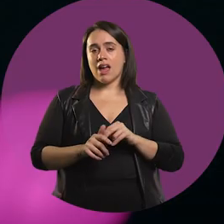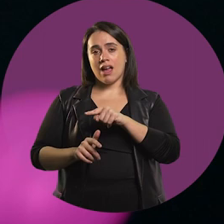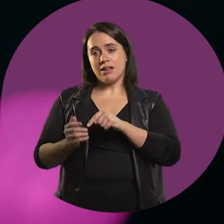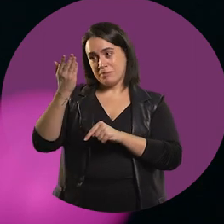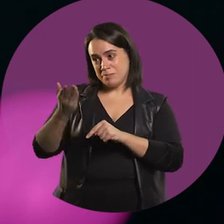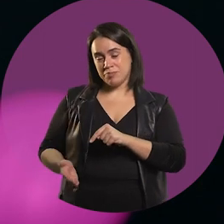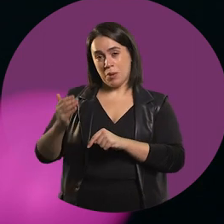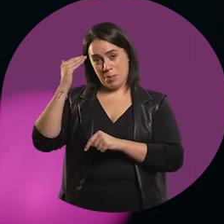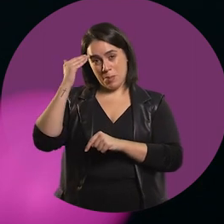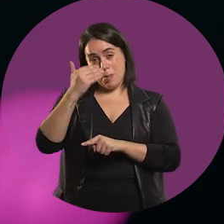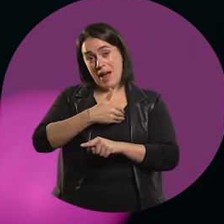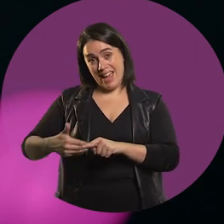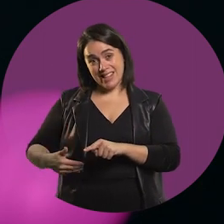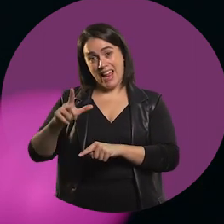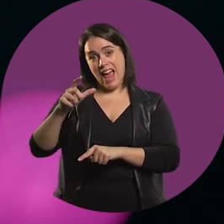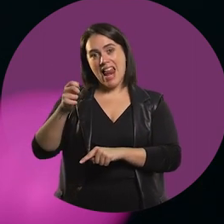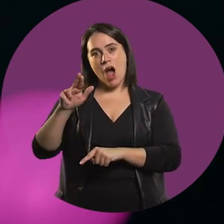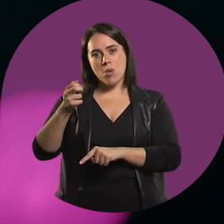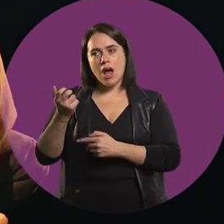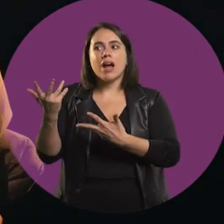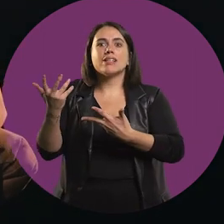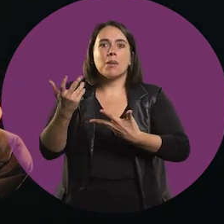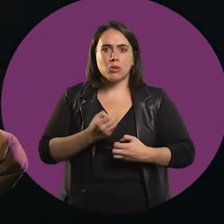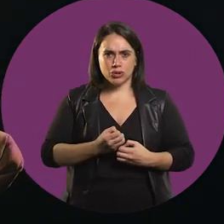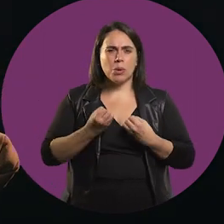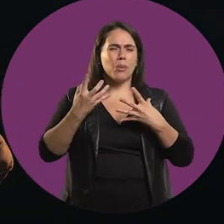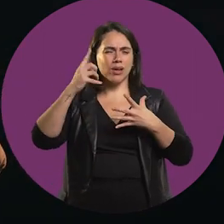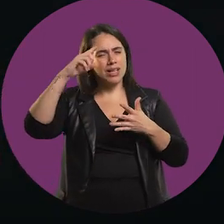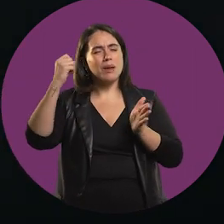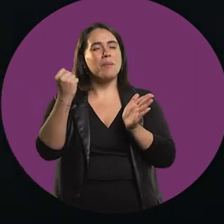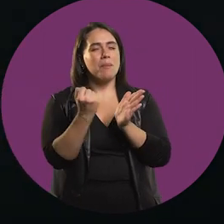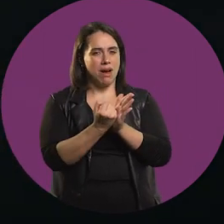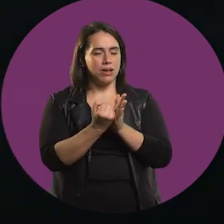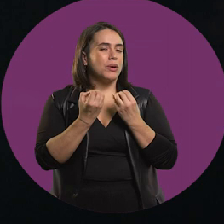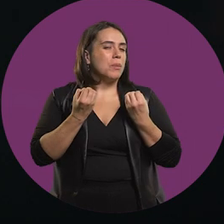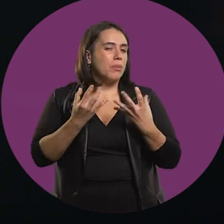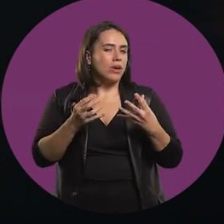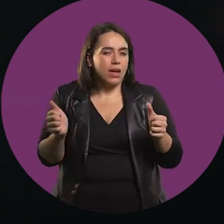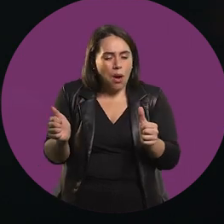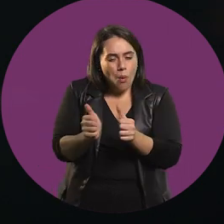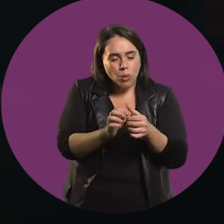Laura fue una docente que te marcó. Contame un poco en qué sentido